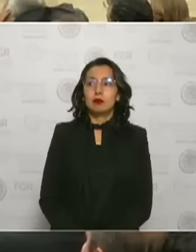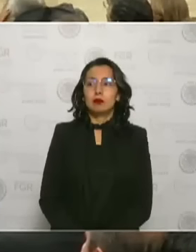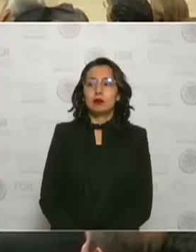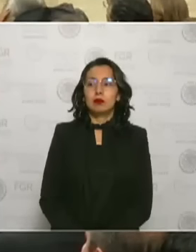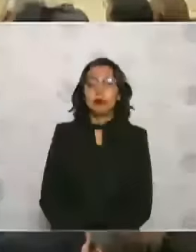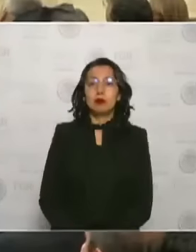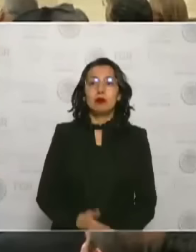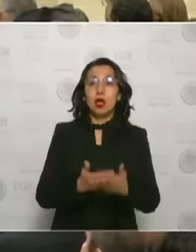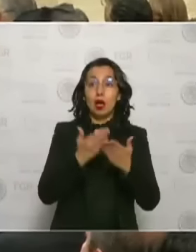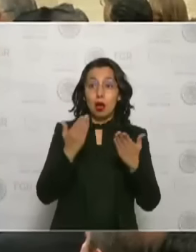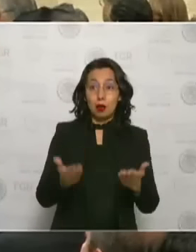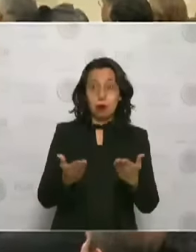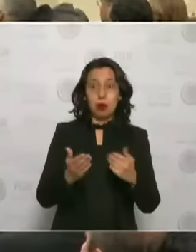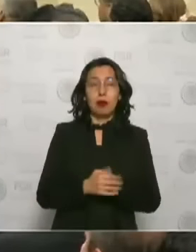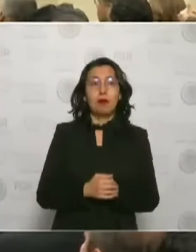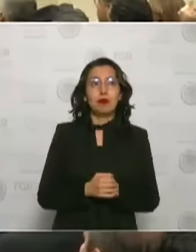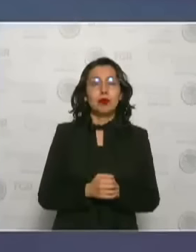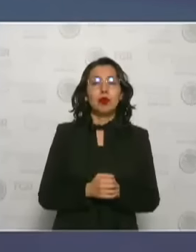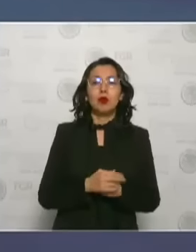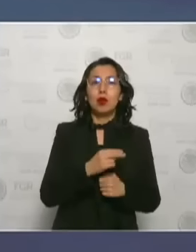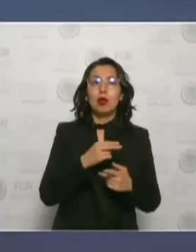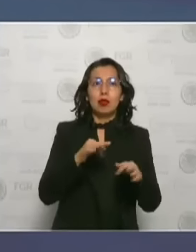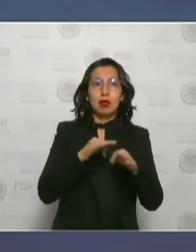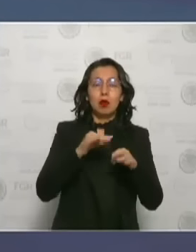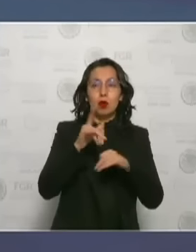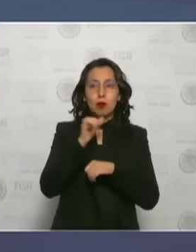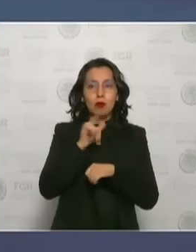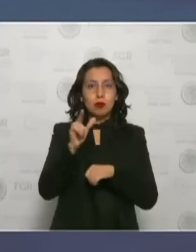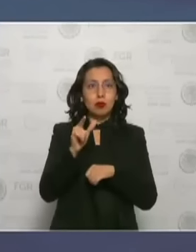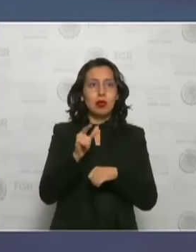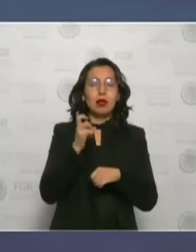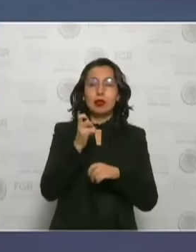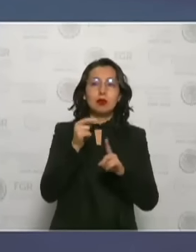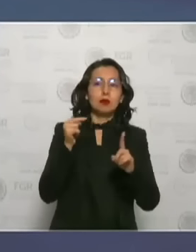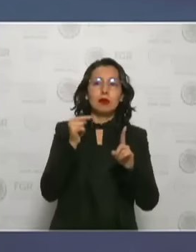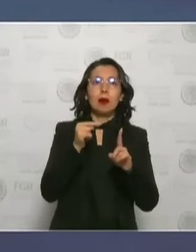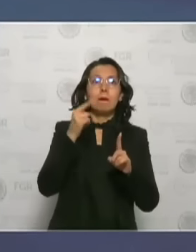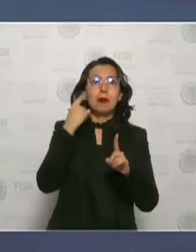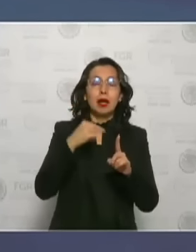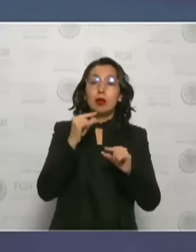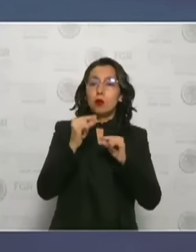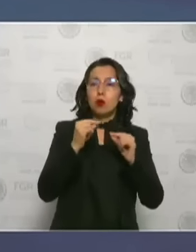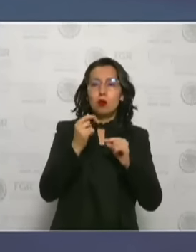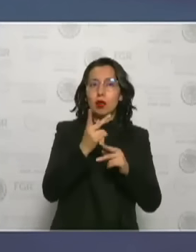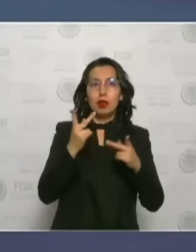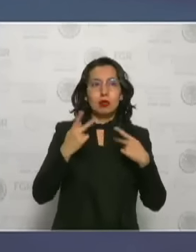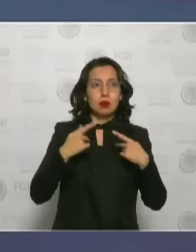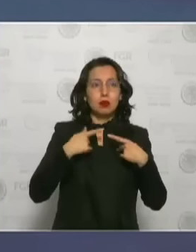El servicio profesional de carrera es el vehículo para lograr el profesionalismo que la institución